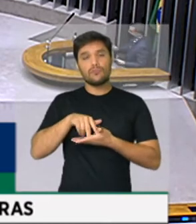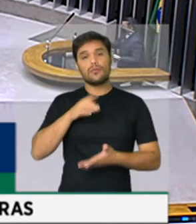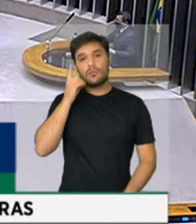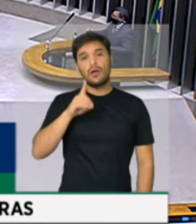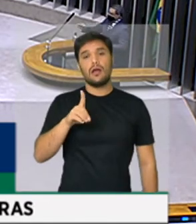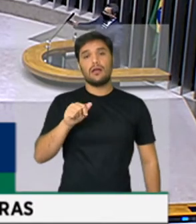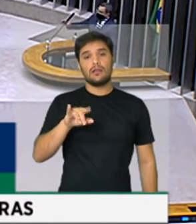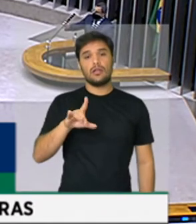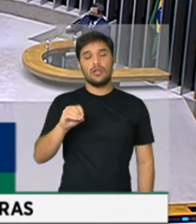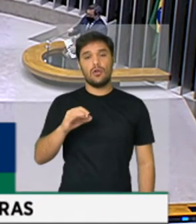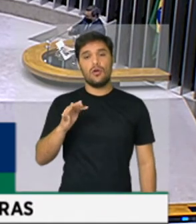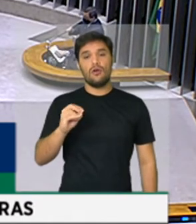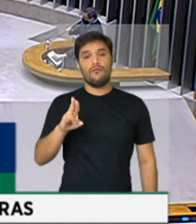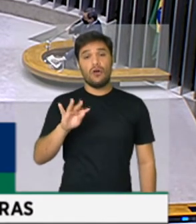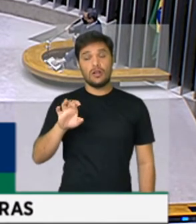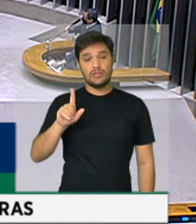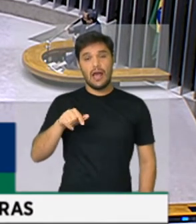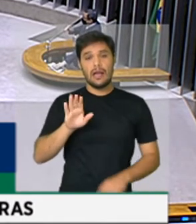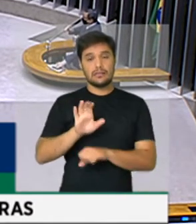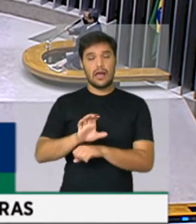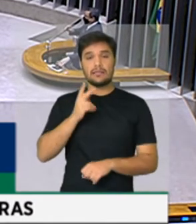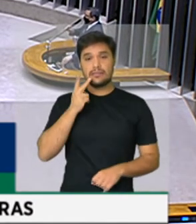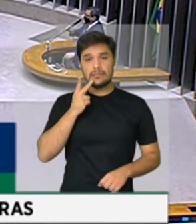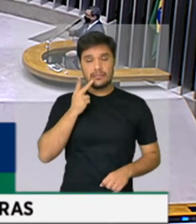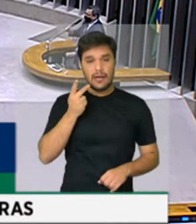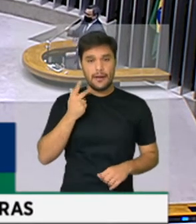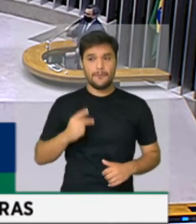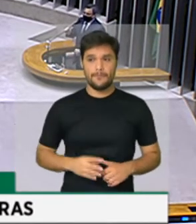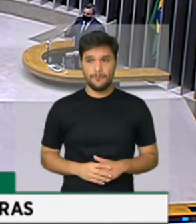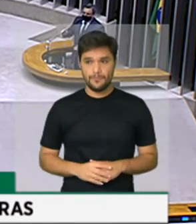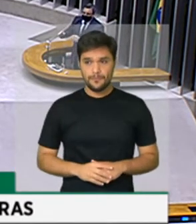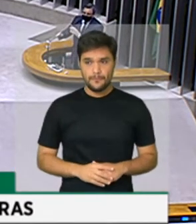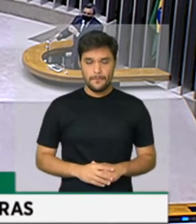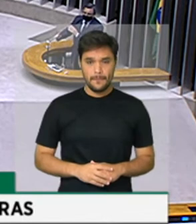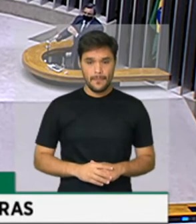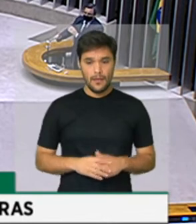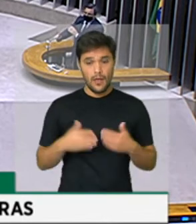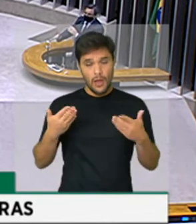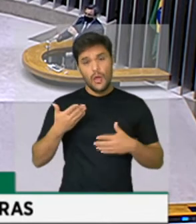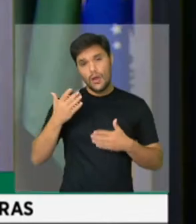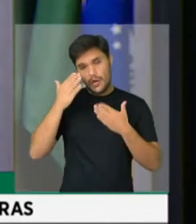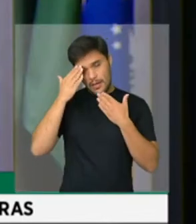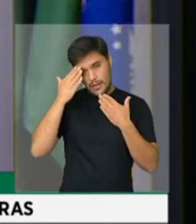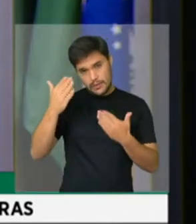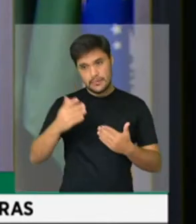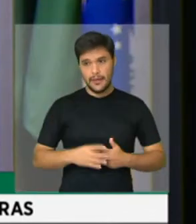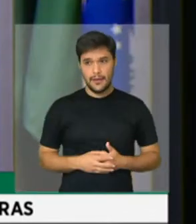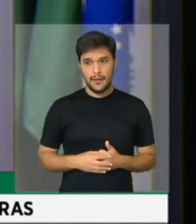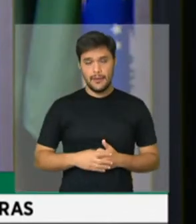1O31/2021, A EXPECTATIVA DE VOTAR ESSA MEDIDA PROVISÓRIA HOJE, O RELATOR É O DEPUTADO ELMAR NASCIMENTO JÁ APRESENTOU O PARECER DELE, AGORA O PERÍODO DE DISCUSSÃ